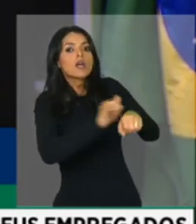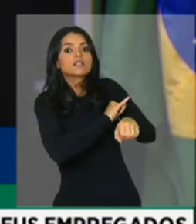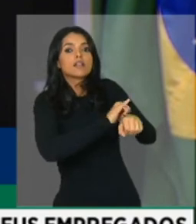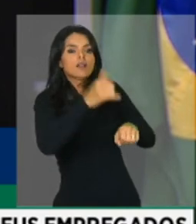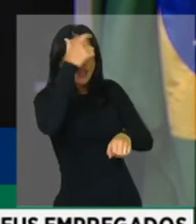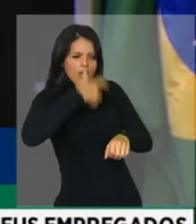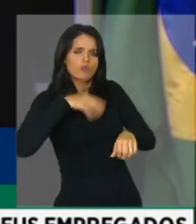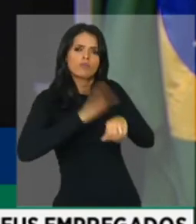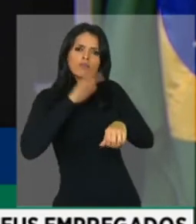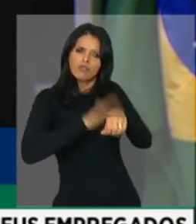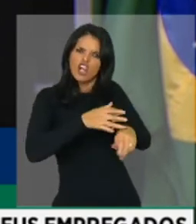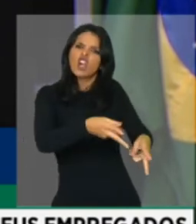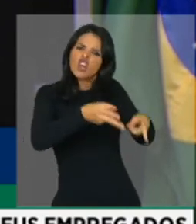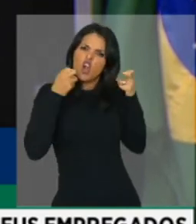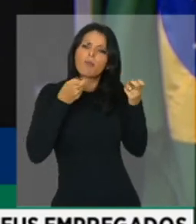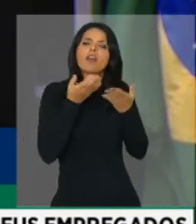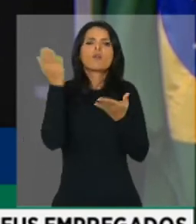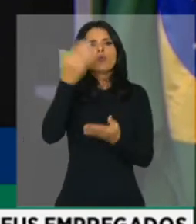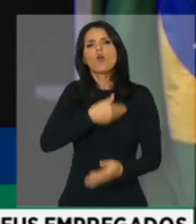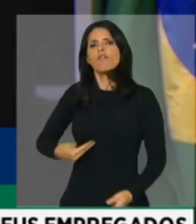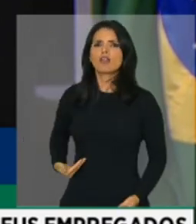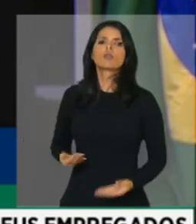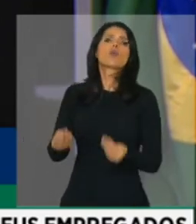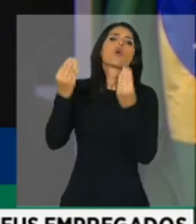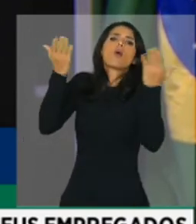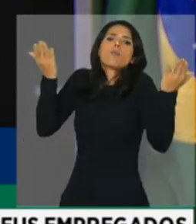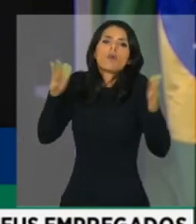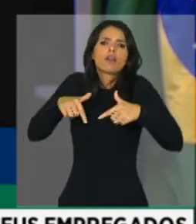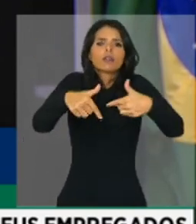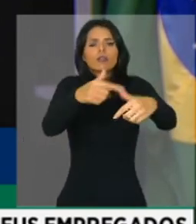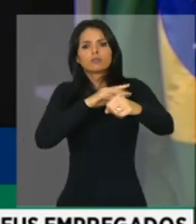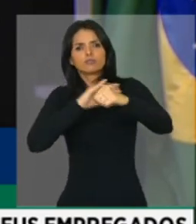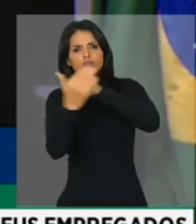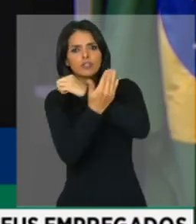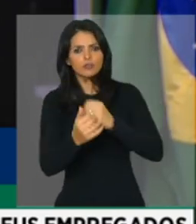QUE MAIS COBREI A QUESTÃO DO GOVERNO PARA ENFRENTAR O VÍRUS É NECESSÁRIO DEIXAR AS PESSOAS EM CASA, UMA